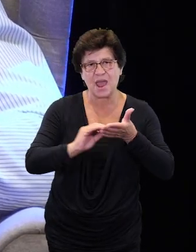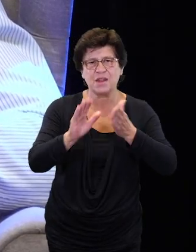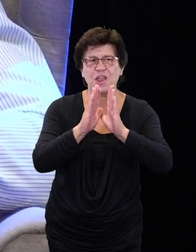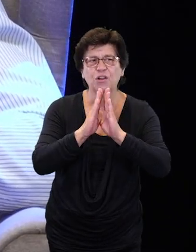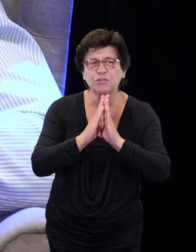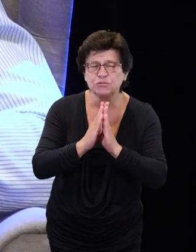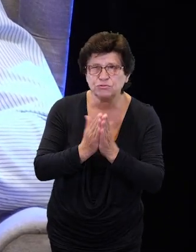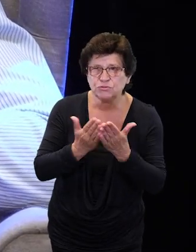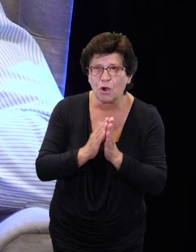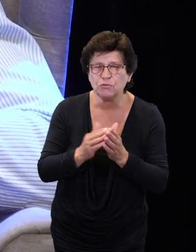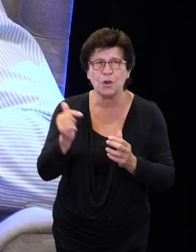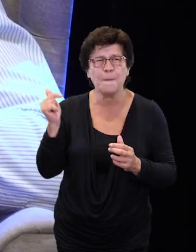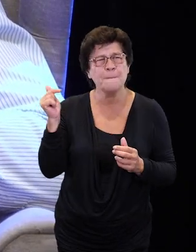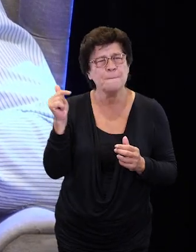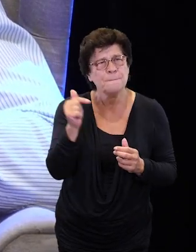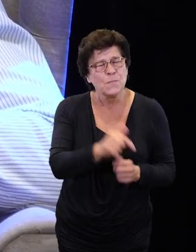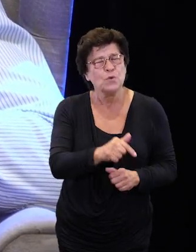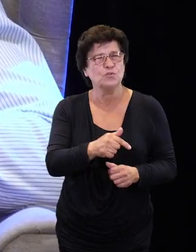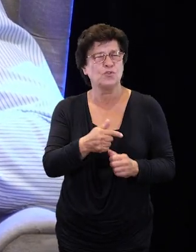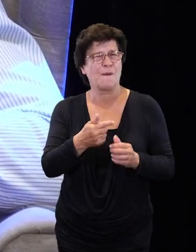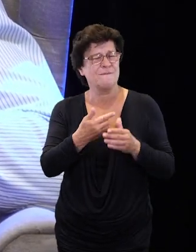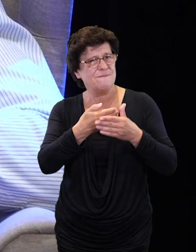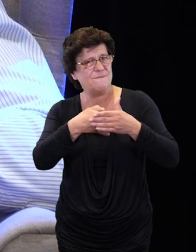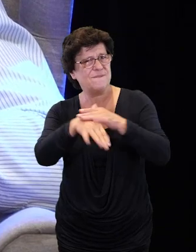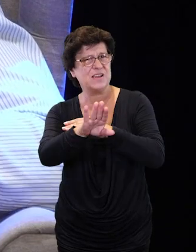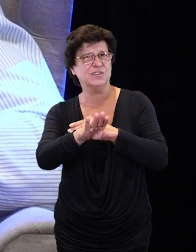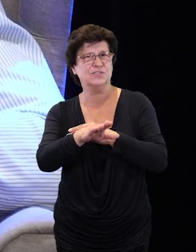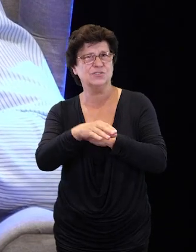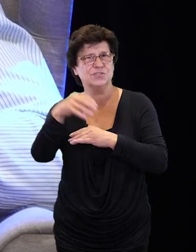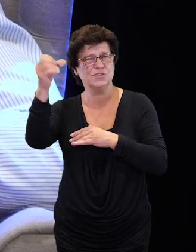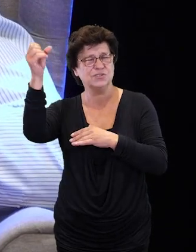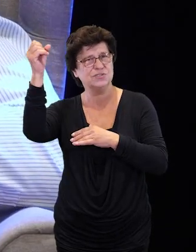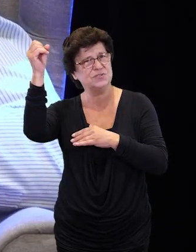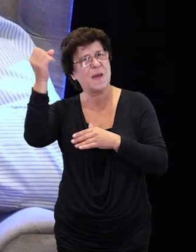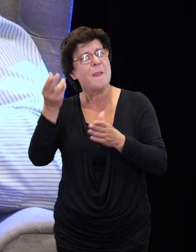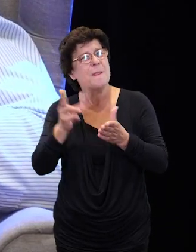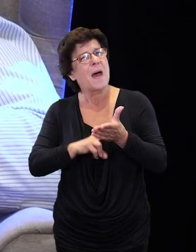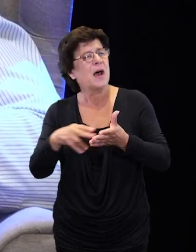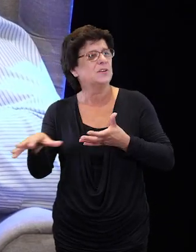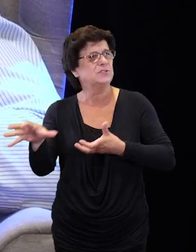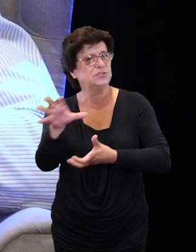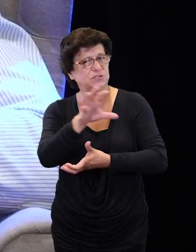że muszą ujrzeć światło dzienne, poprzez występy, poprzez pojawianie się w różnych mediach,